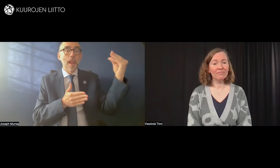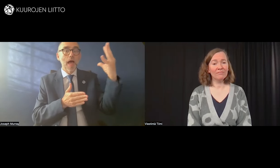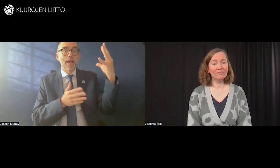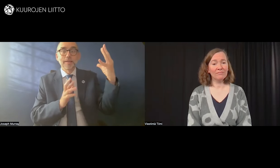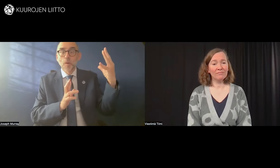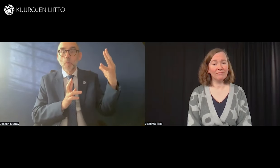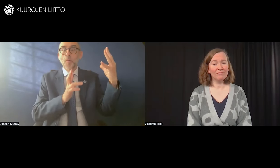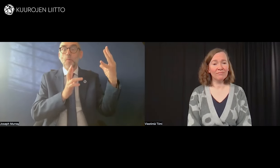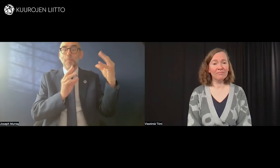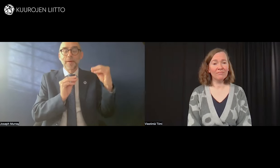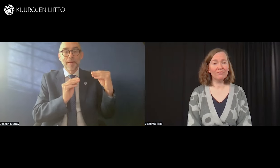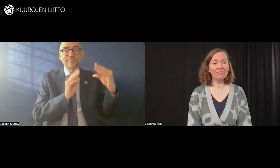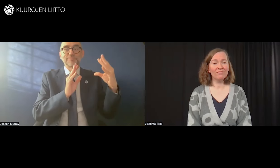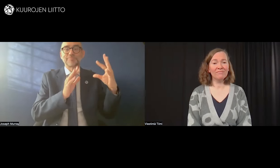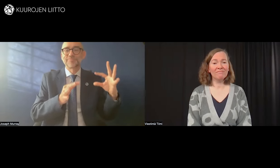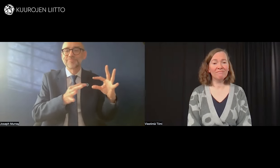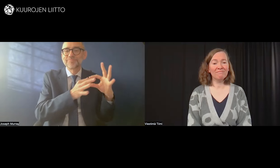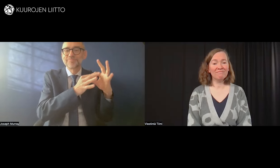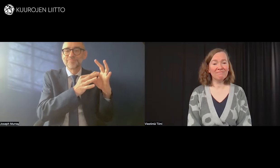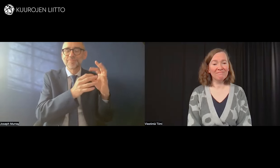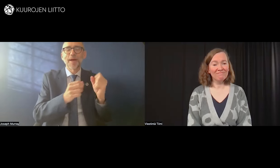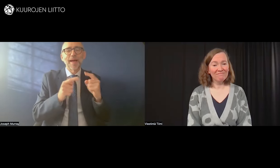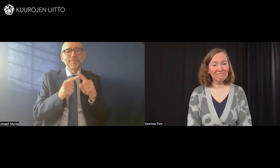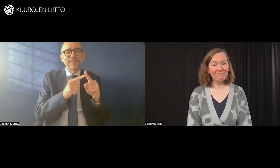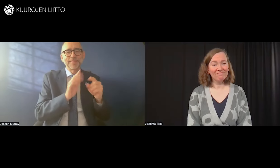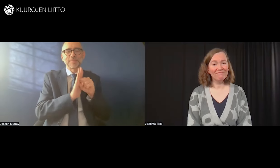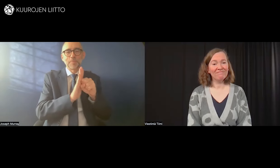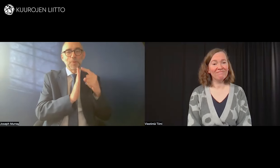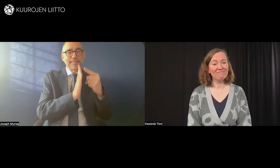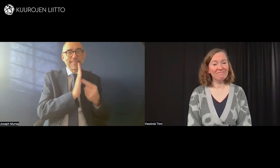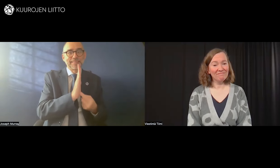valoa ja toivoa, ja siinä on muita symboleja.